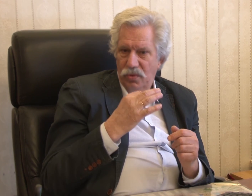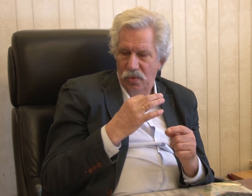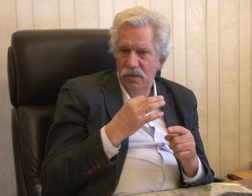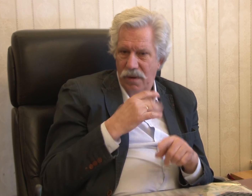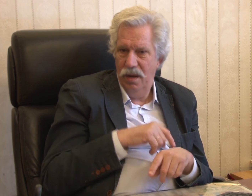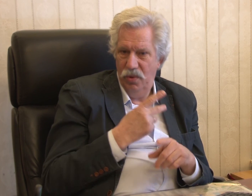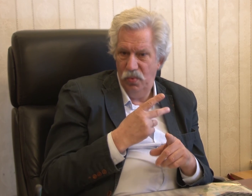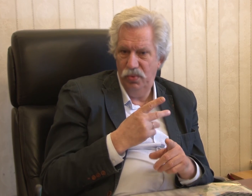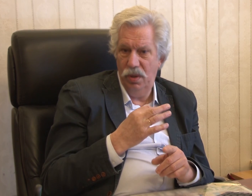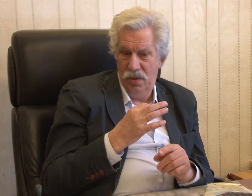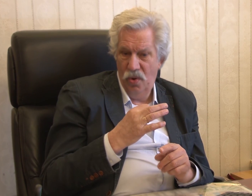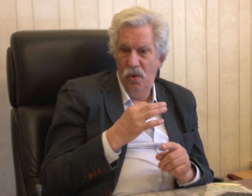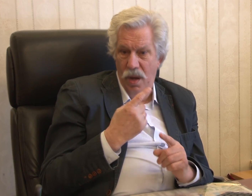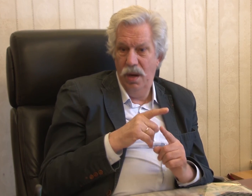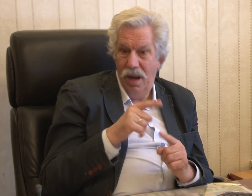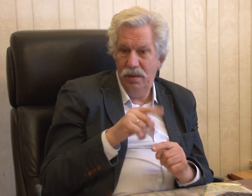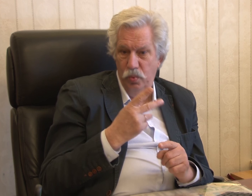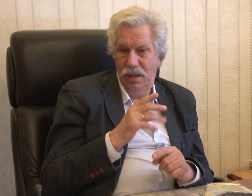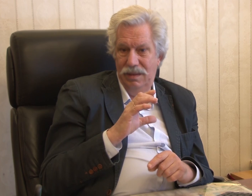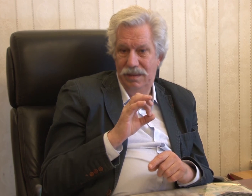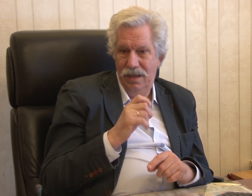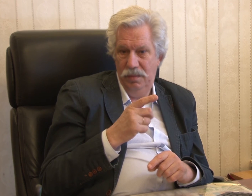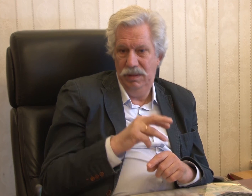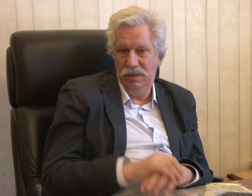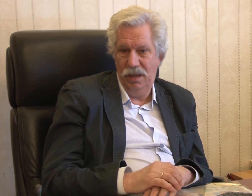Понимаю, что для этого нужно время, к этому надо стремиться.